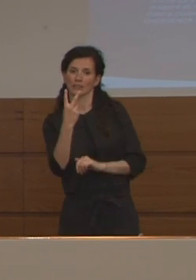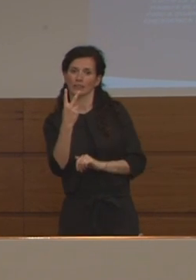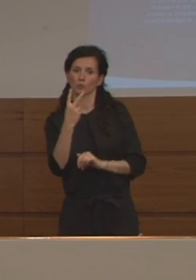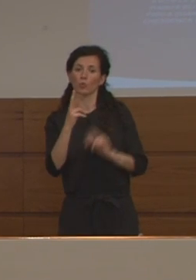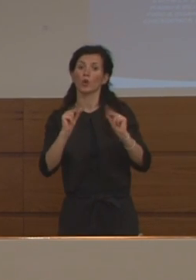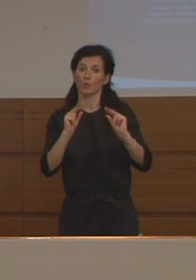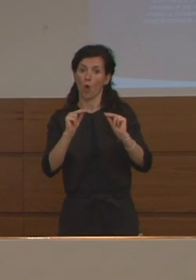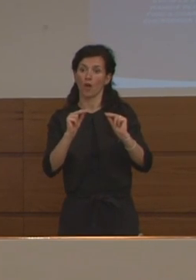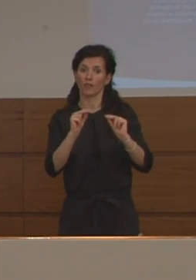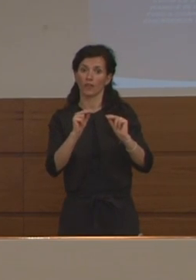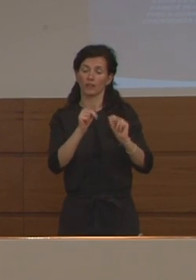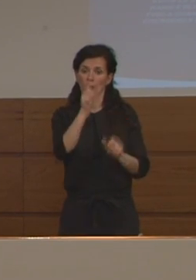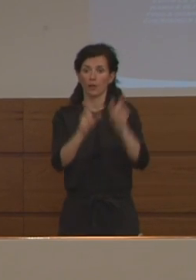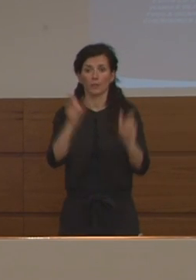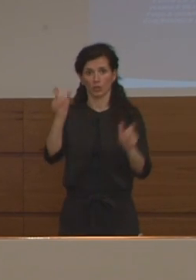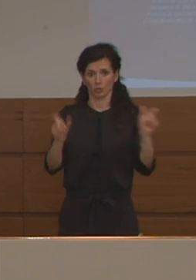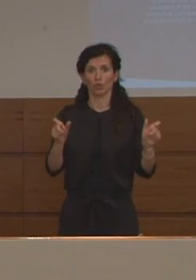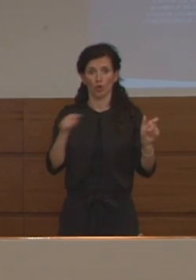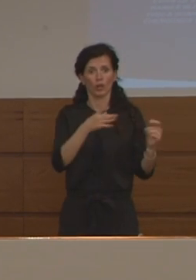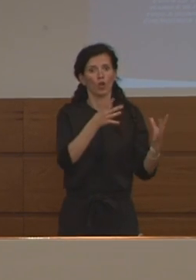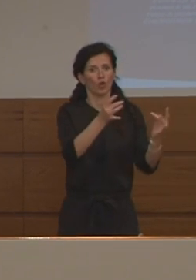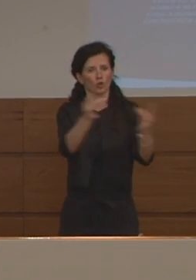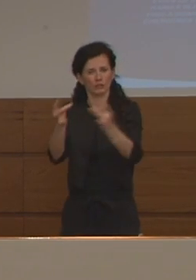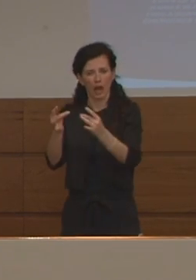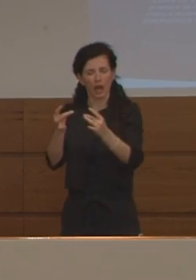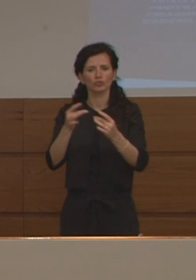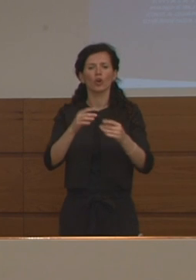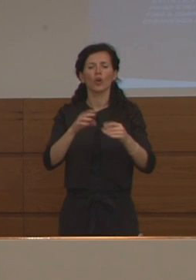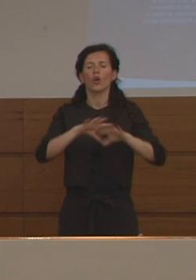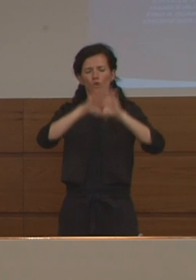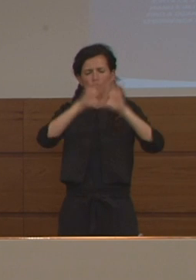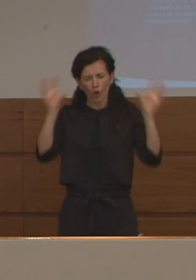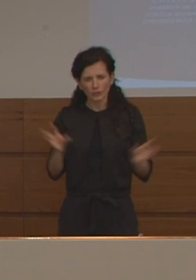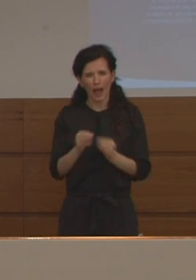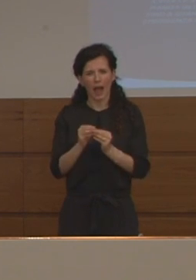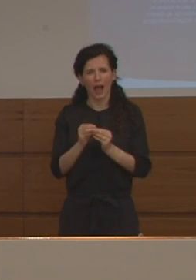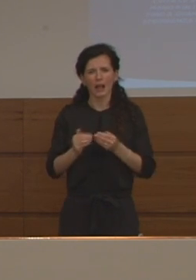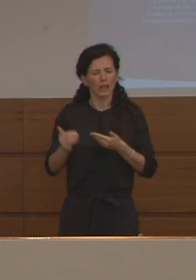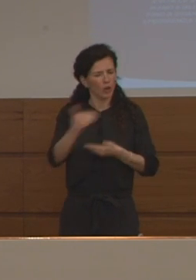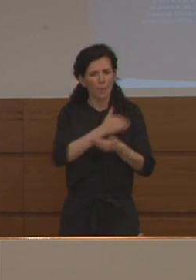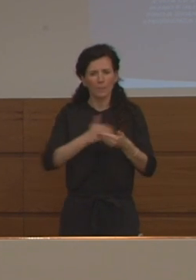contagiate, che porta il totale complessivo dei casi affetti da